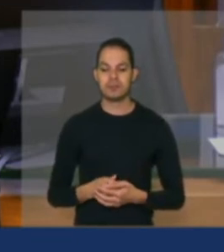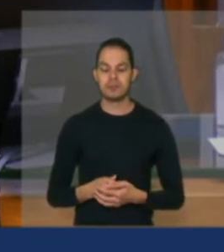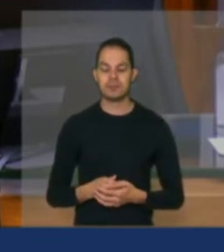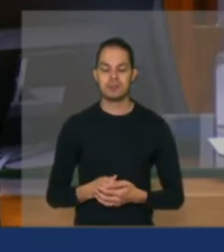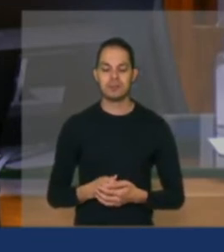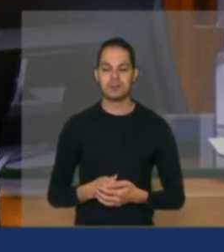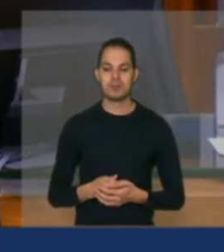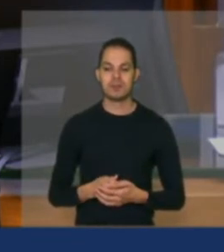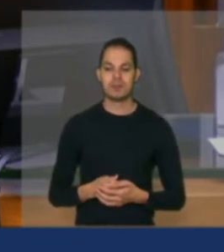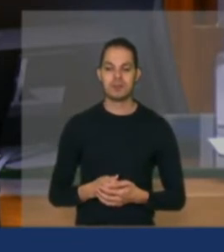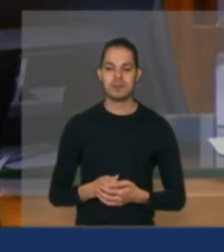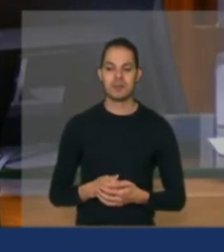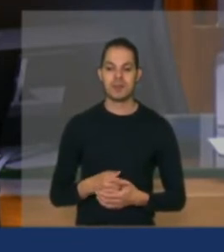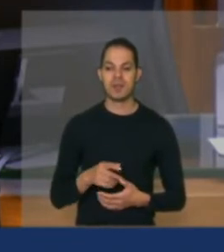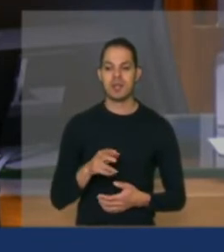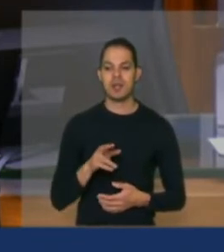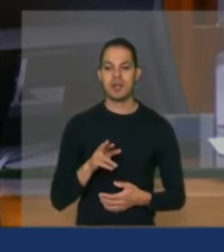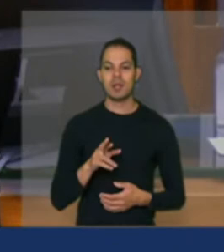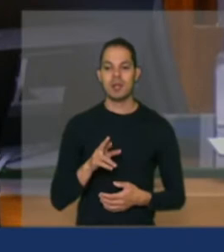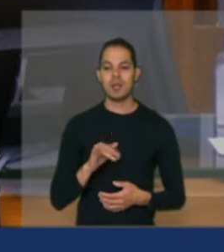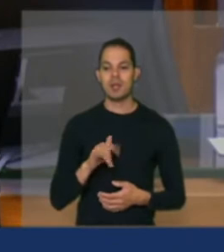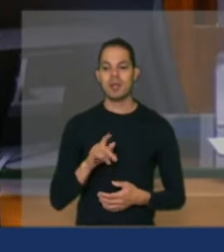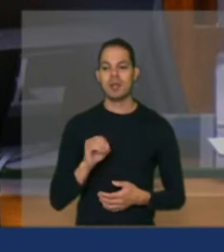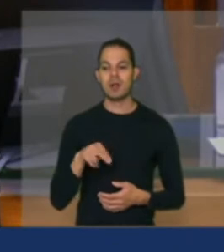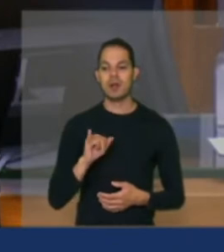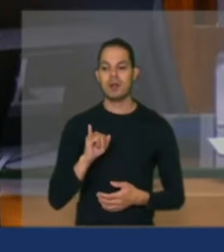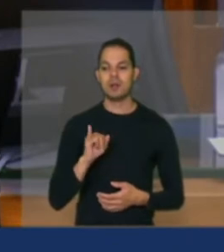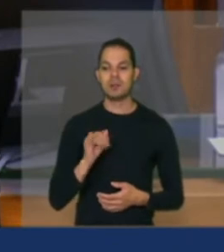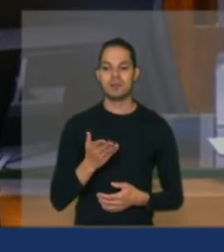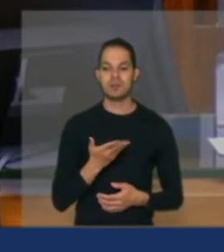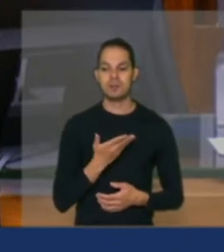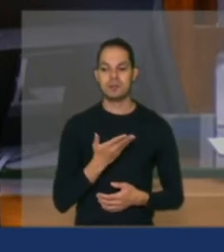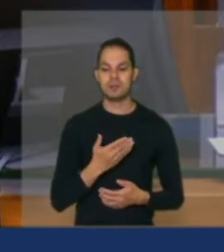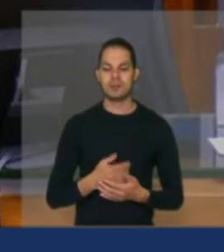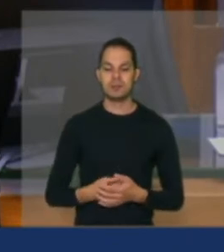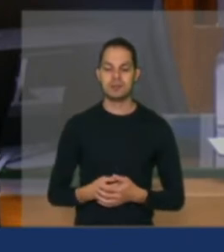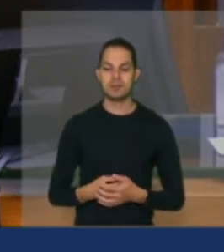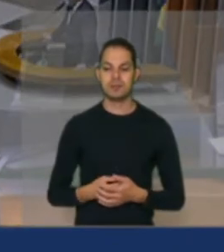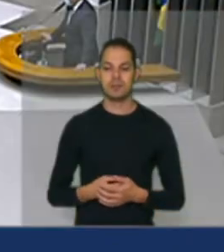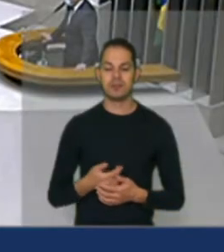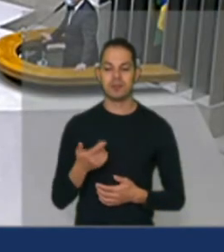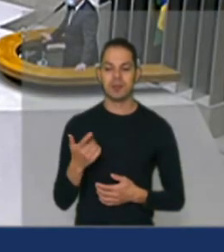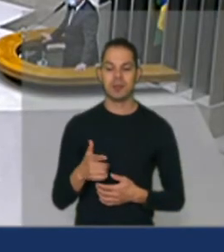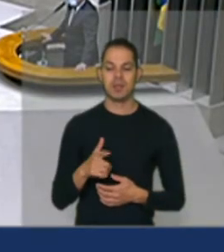E LOGO DEPOIS, DEPUTADO REINOLD. LOGO DEPOIS DEPUTADO LEONARDO MONTEIRO, ZECA DIRCEU E ASSIM POR DIANTE. -- [DEPUTADO]: SENHOR